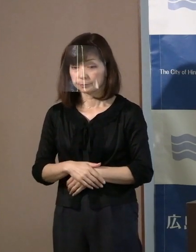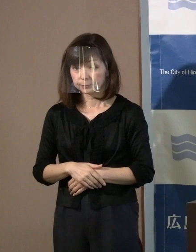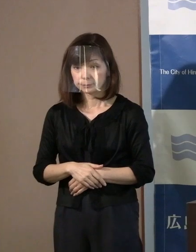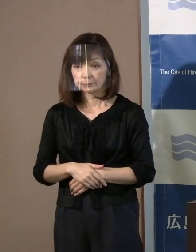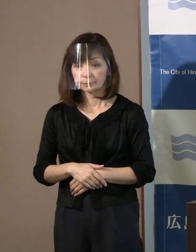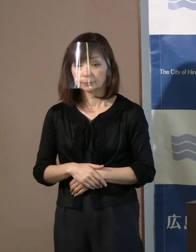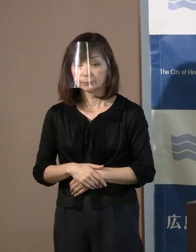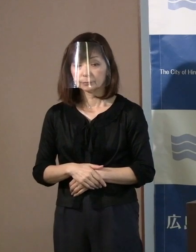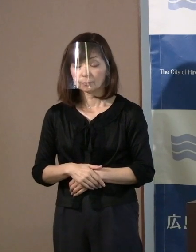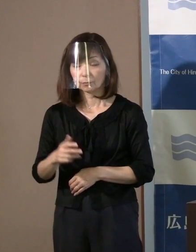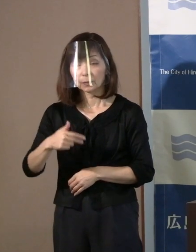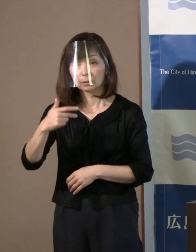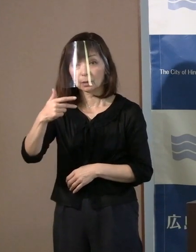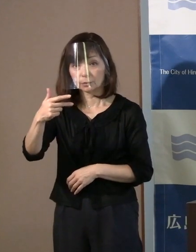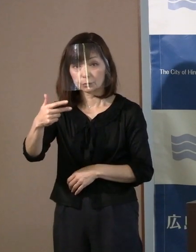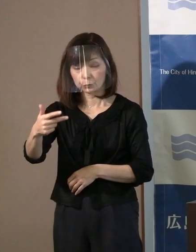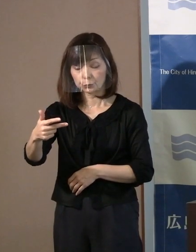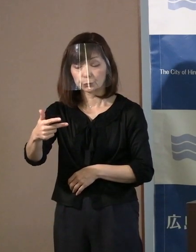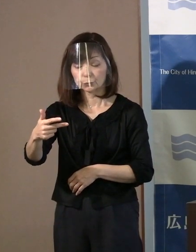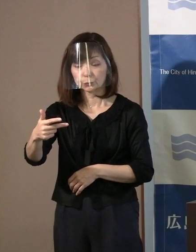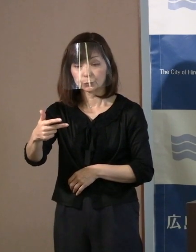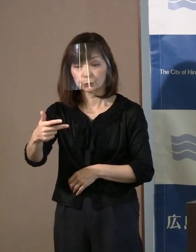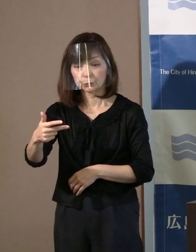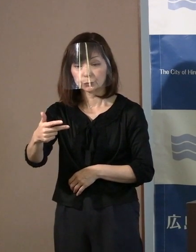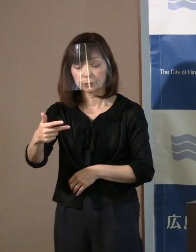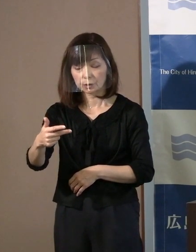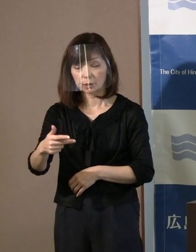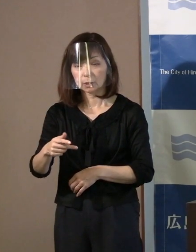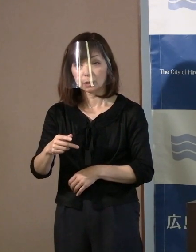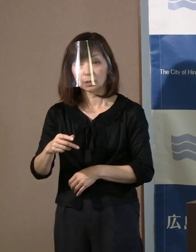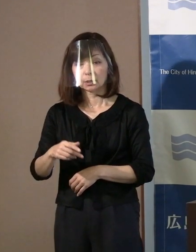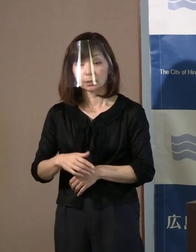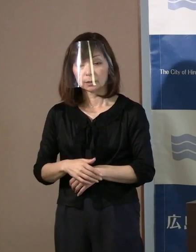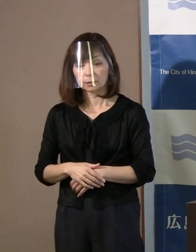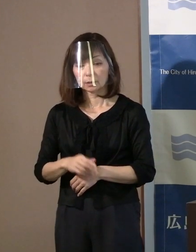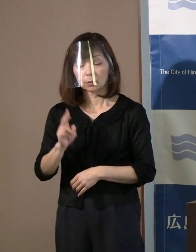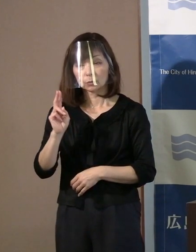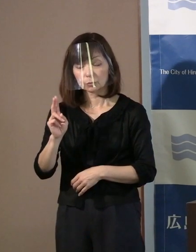で､来週にも､恐らくなんらかの形で､ 御自身たちの御意見は